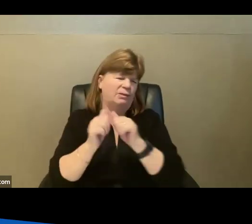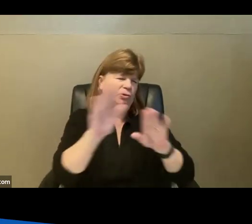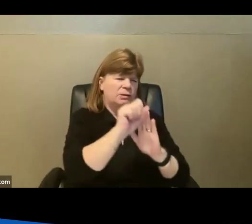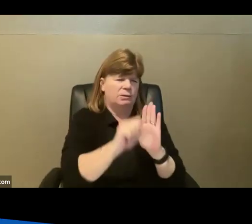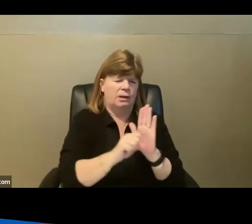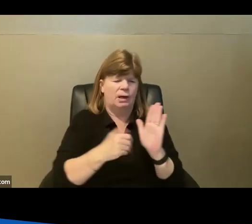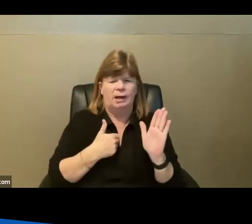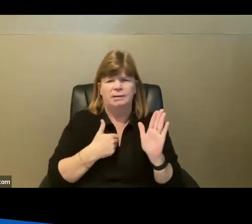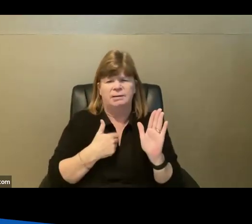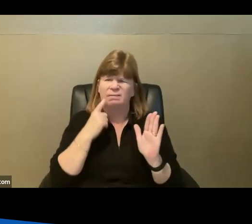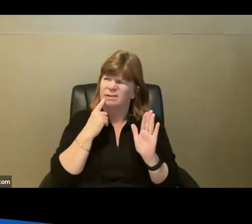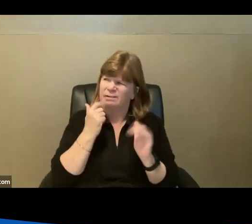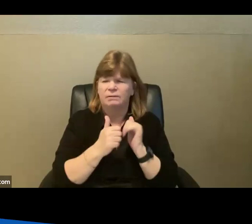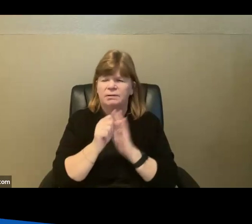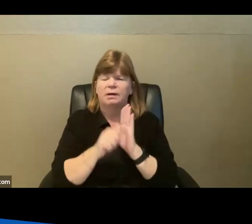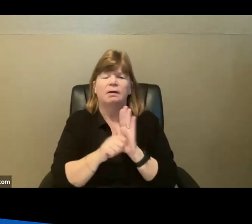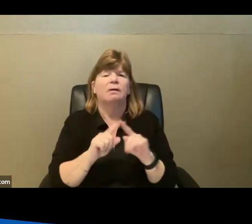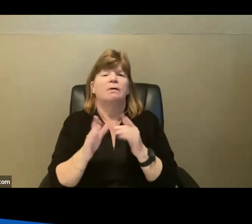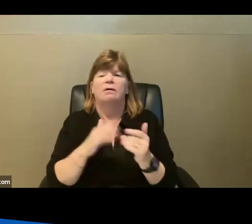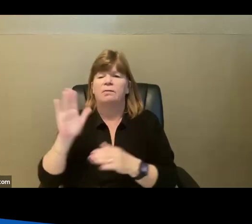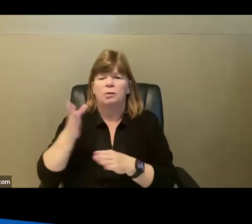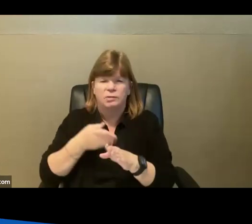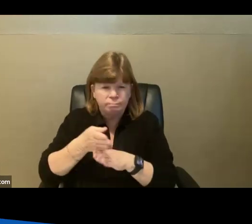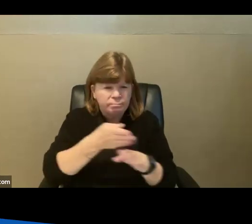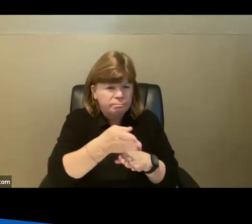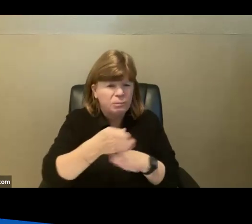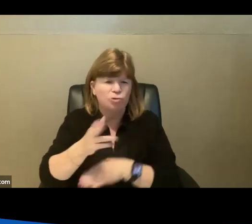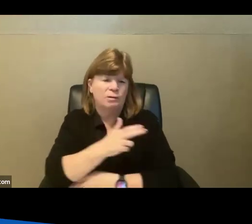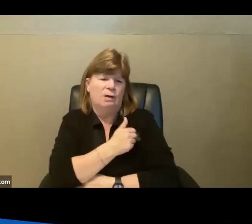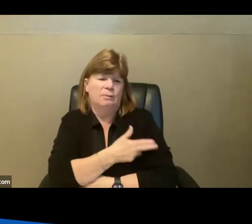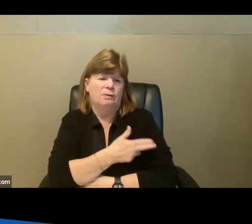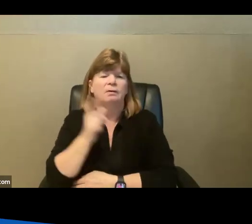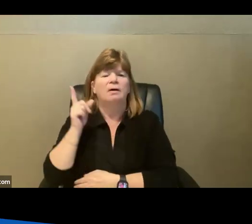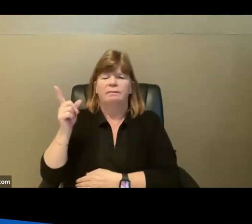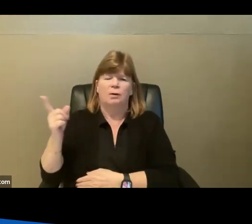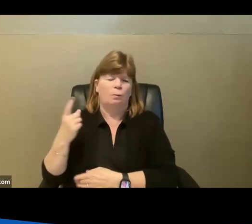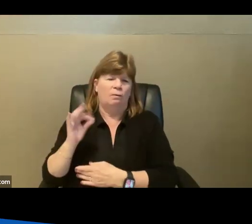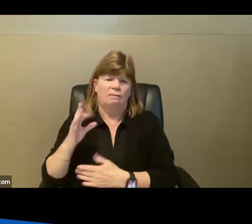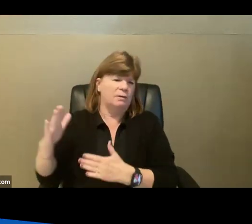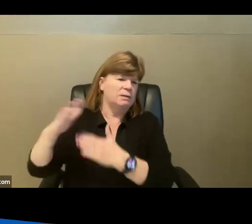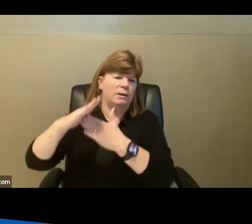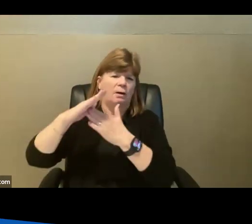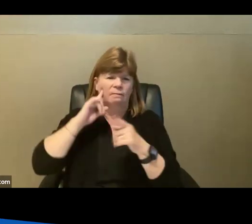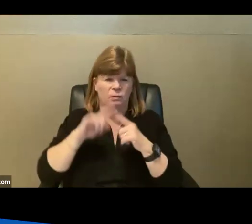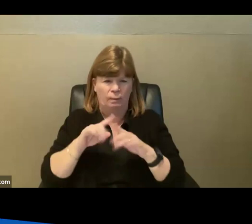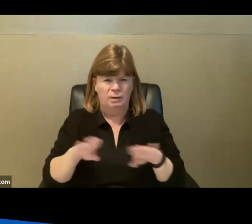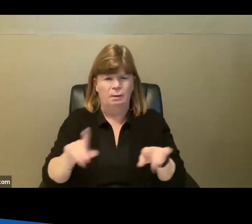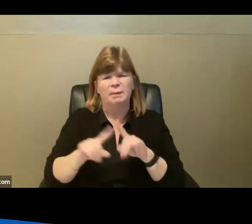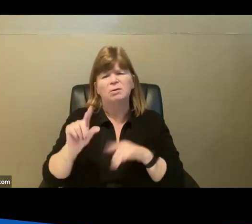Creo que en cada estado. Hay hospitales especializados, así que están entre los mejores para pediatría. Pero también hay otros.